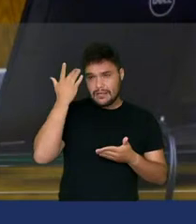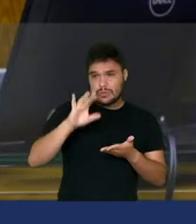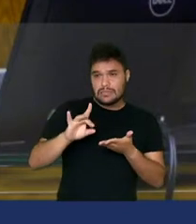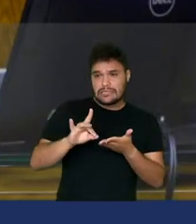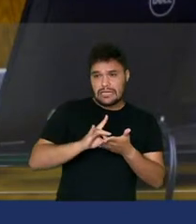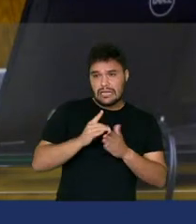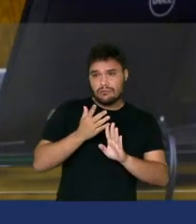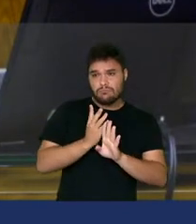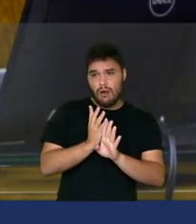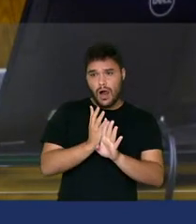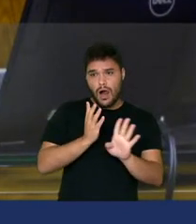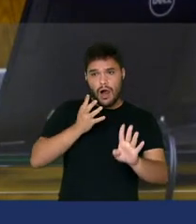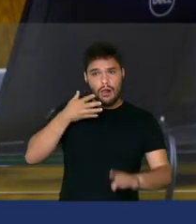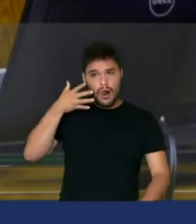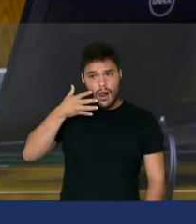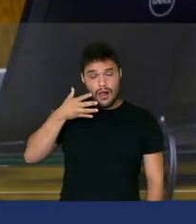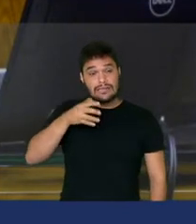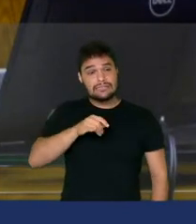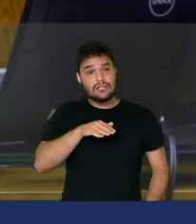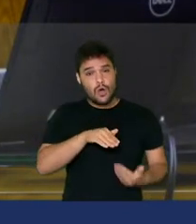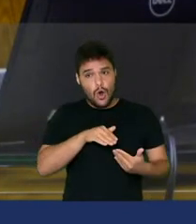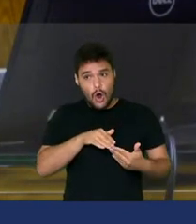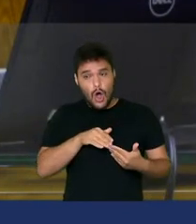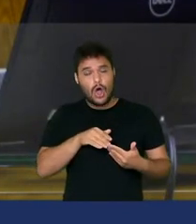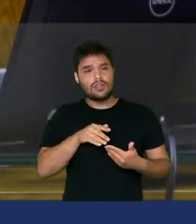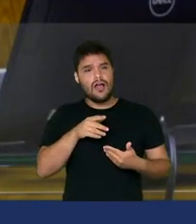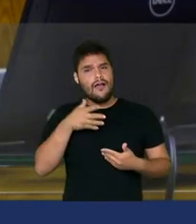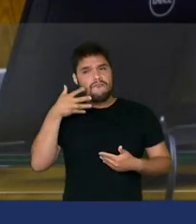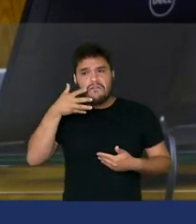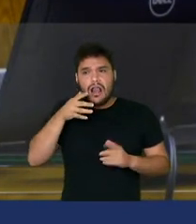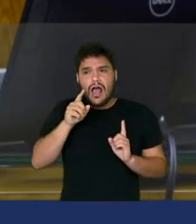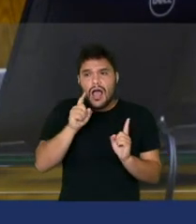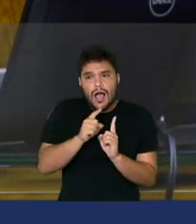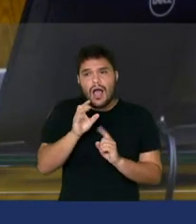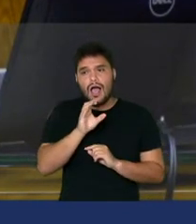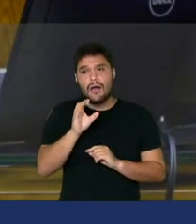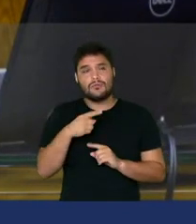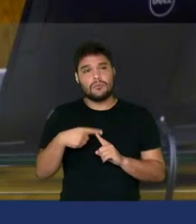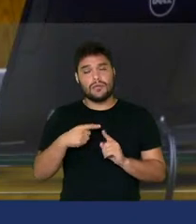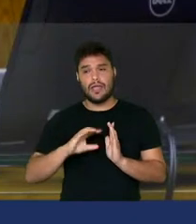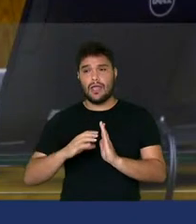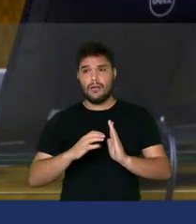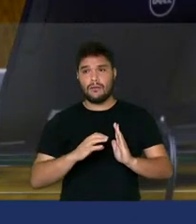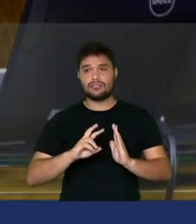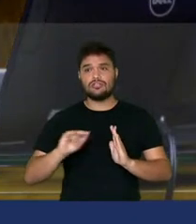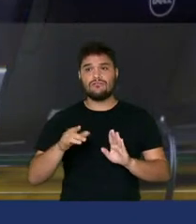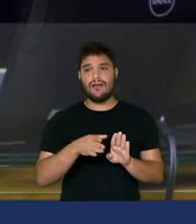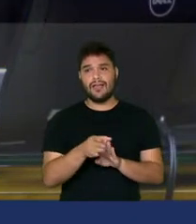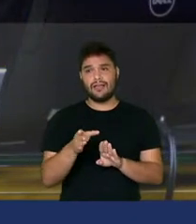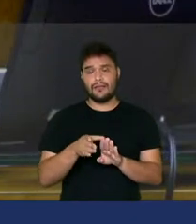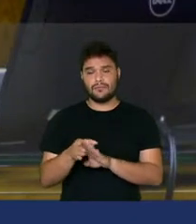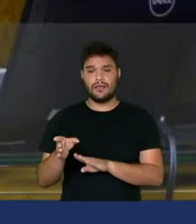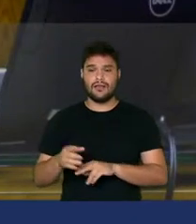INSCRITOS, AQUELES QUE CONCORDAREM COM A MATÉRIA PELO MENOS QUE FAÇA UMA FALA MAIS CURTA, NÉ ? [DEPUTADO]: PORQUE OS PARTIDOS VÃO ENCAMINHAR, NÉ?